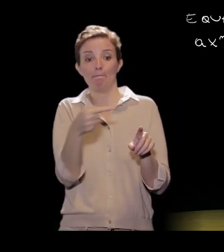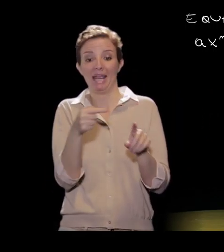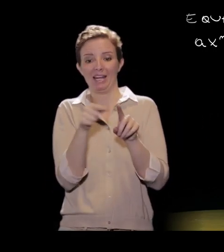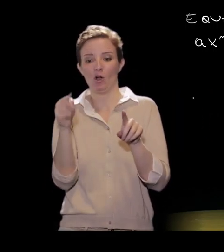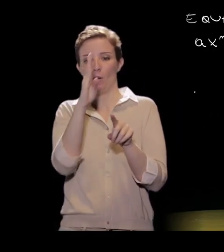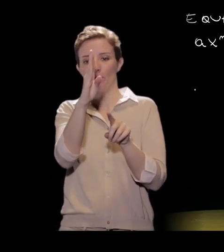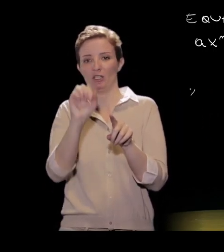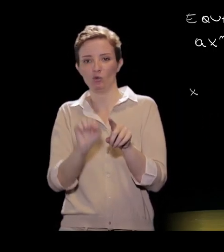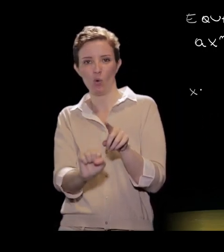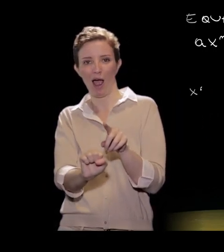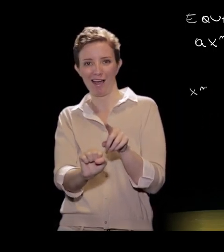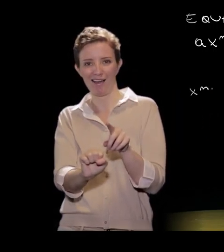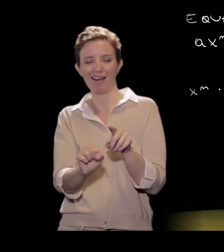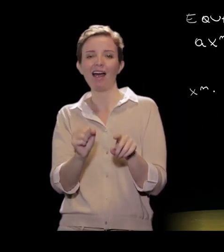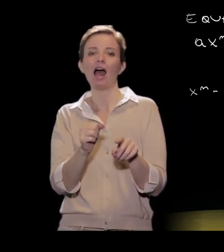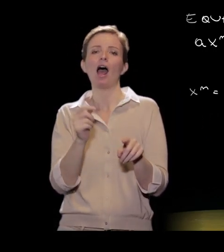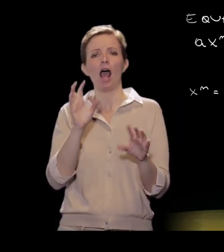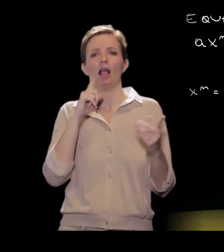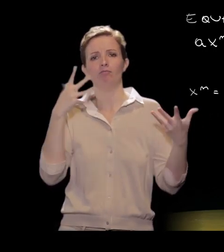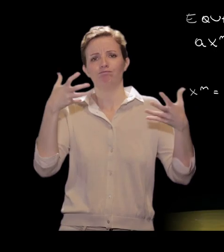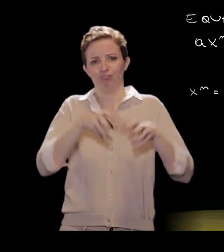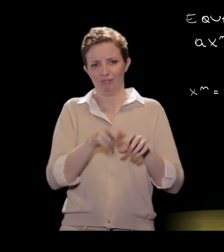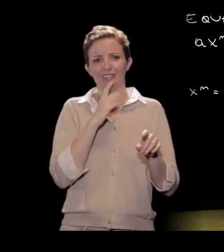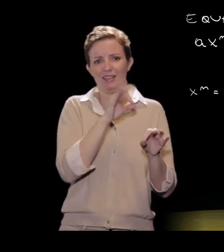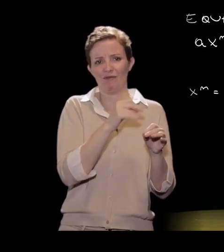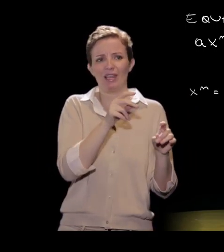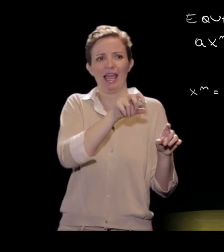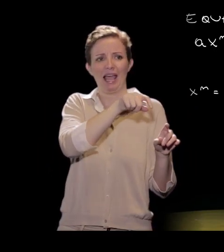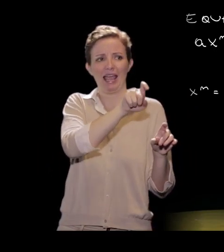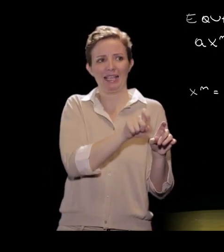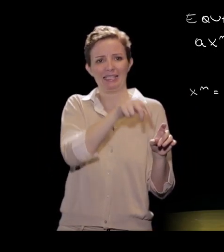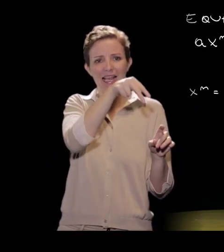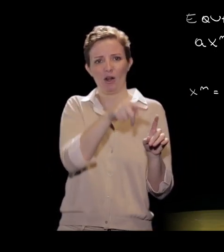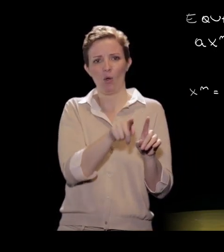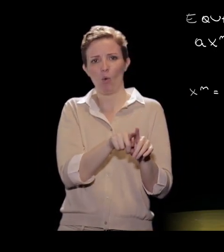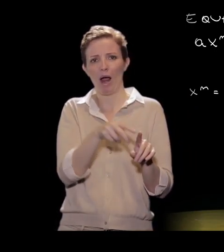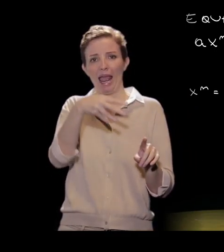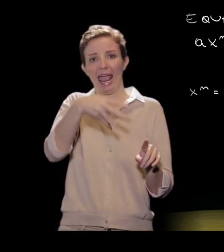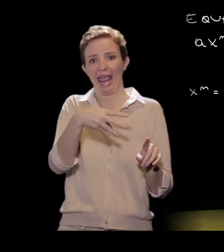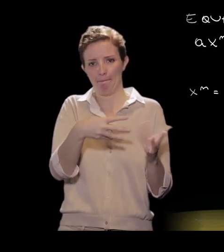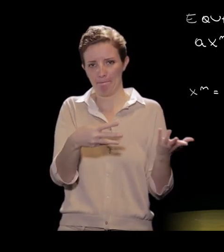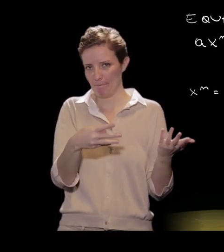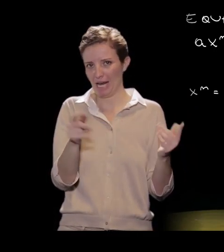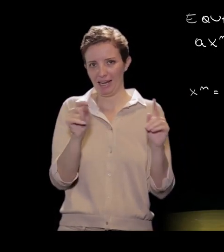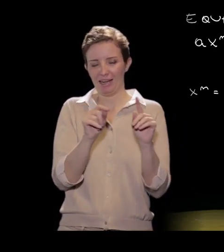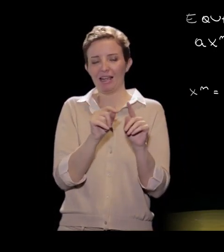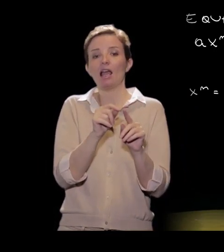O meglio, le scriviamo così. Bisogna distinguere necessariamente due casi.